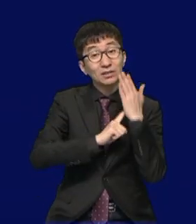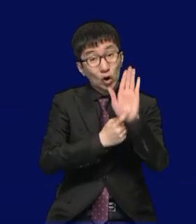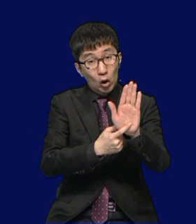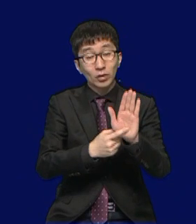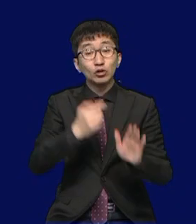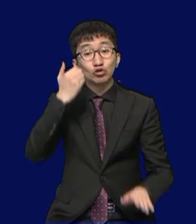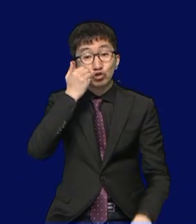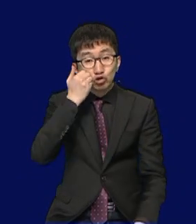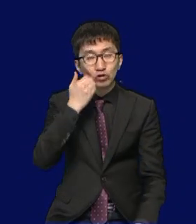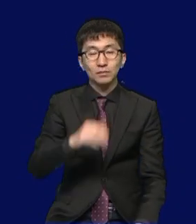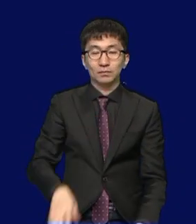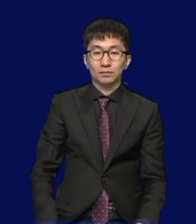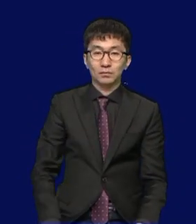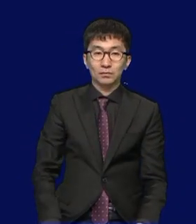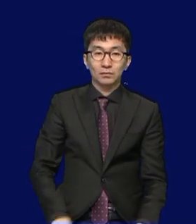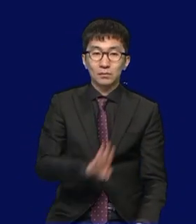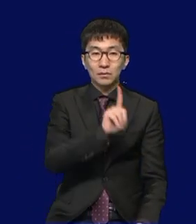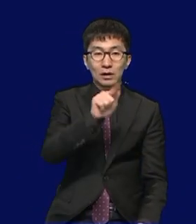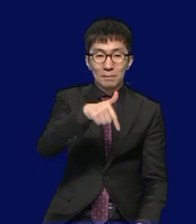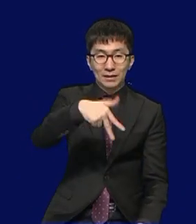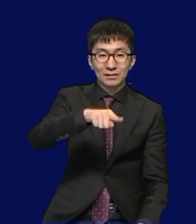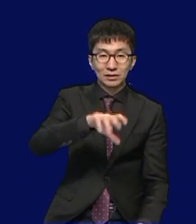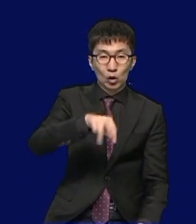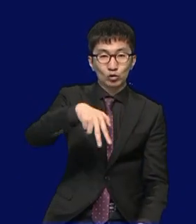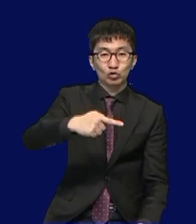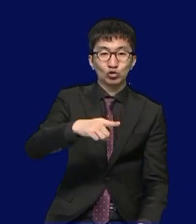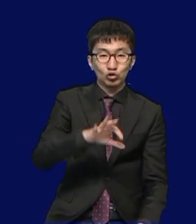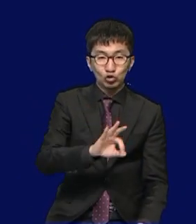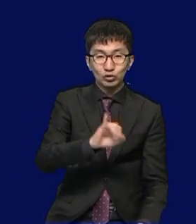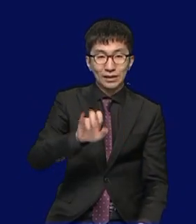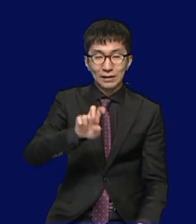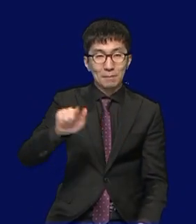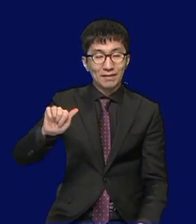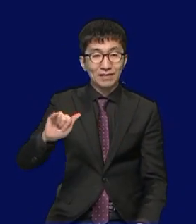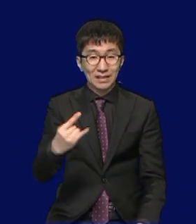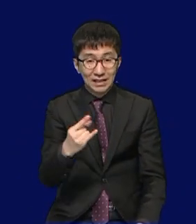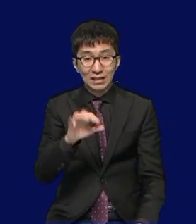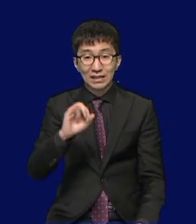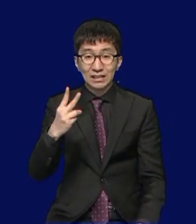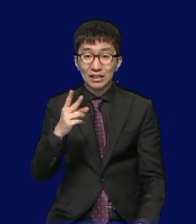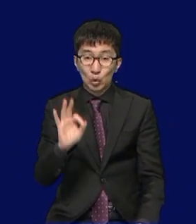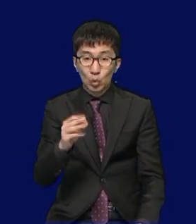의사를 밝힌 현역 의원은 박성중, 이만희, 이용, 태영호, 허은아 의원까지 5명.